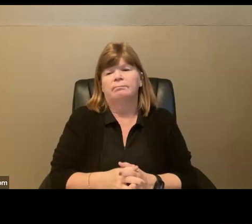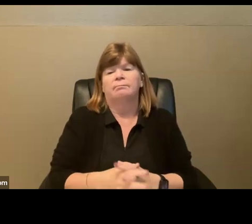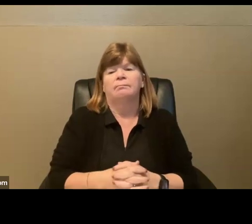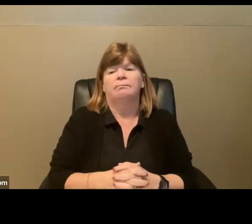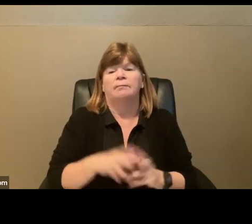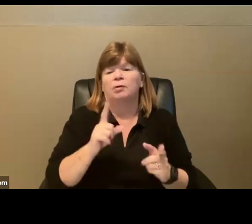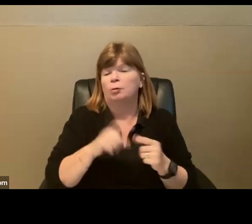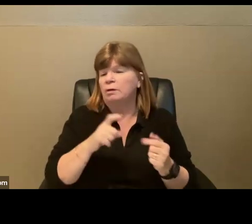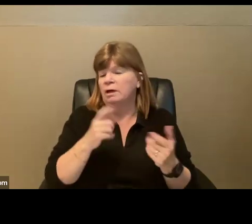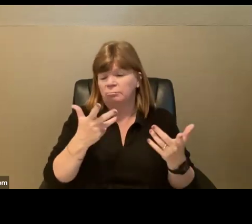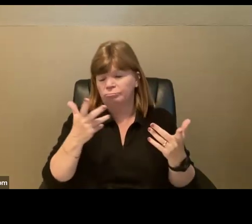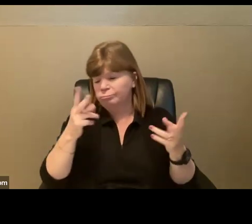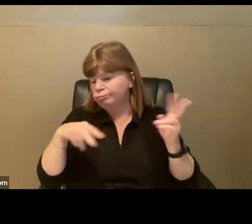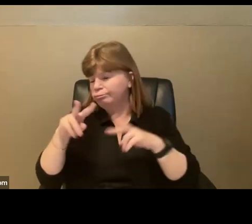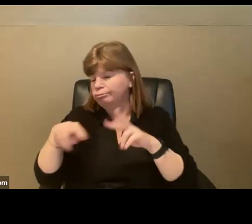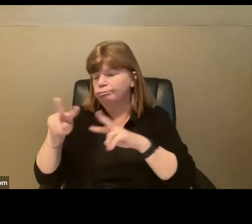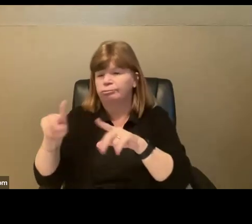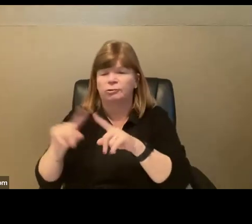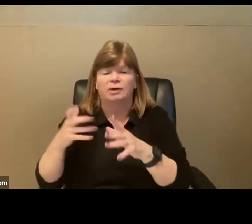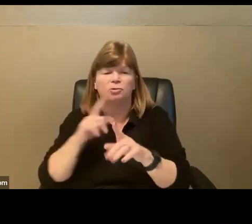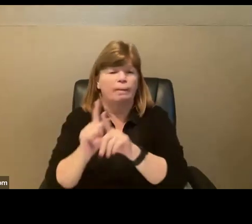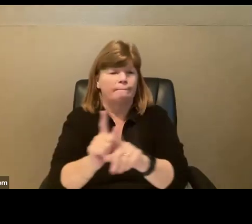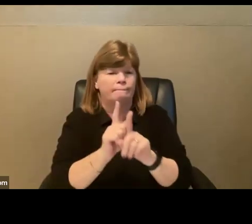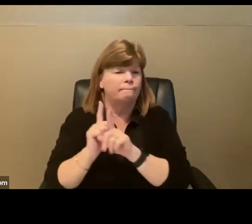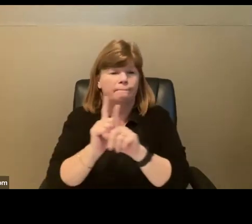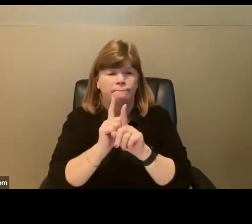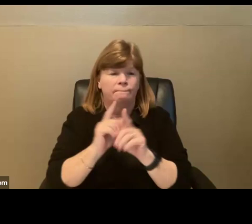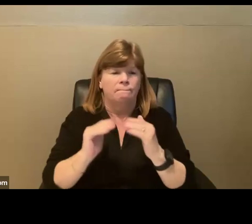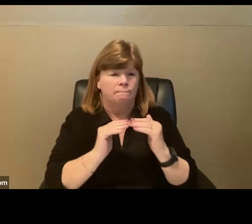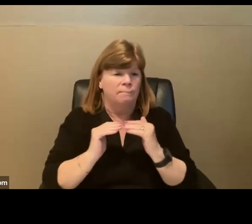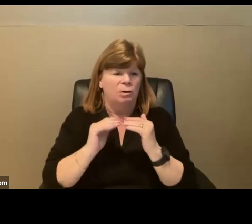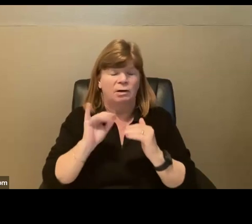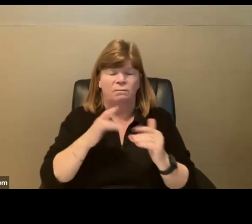Hay blogs. Existe el programa de tutoría entre pares. Si sientes que estás ahí fuera y estás un poco solo y necesitas